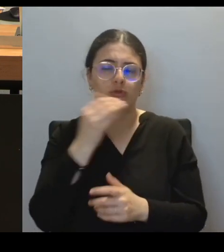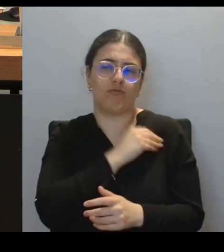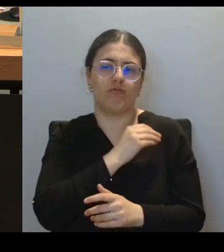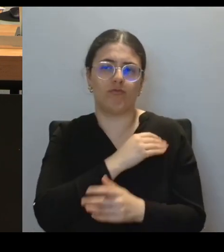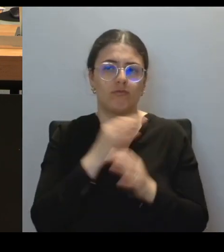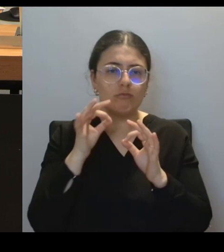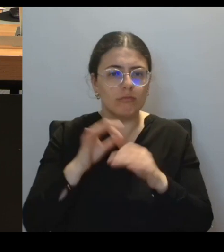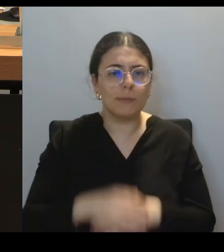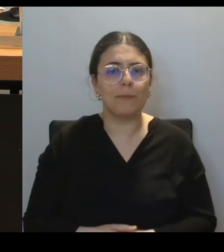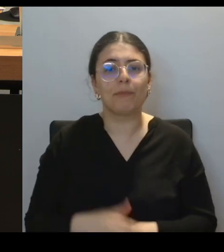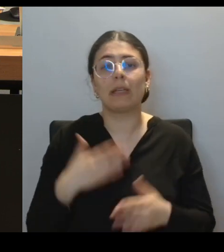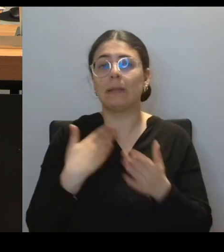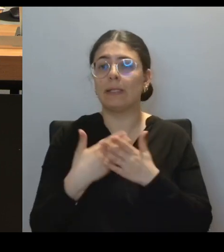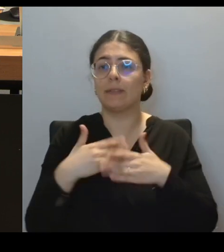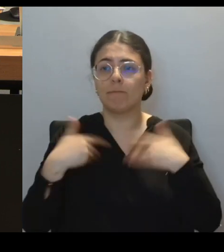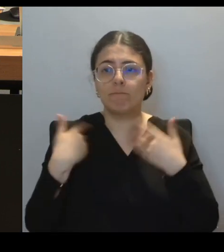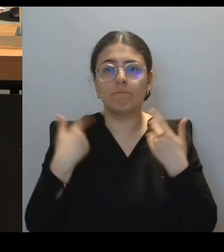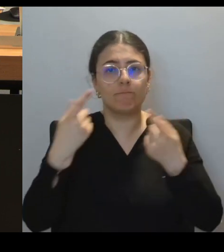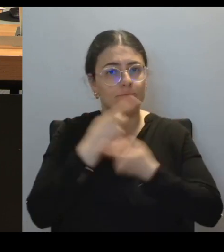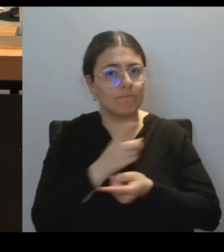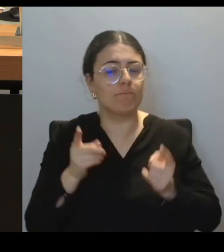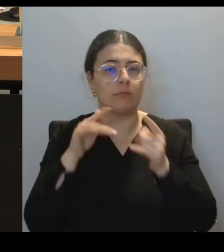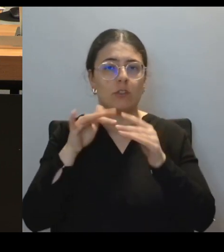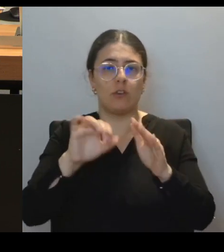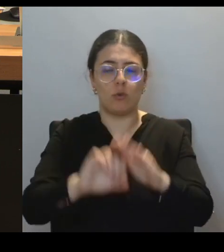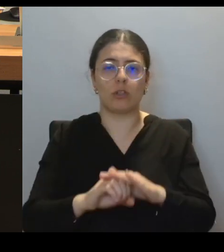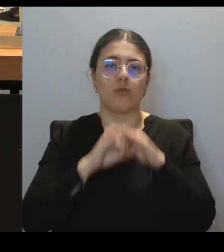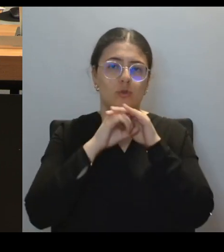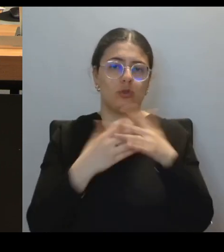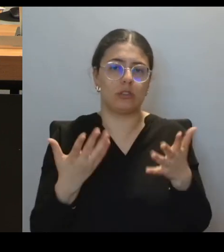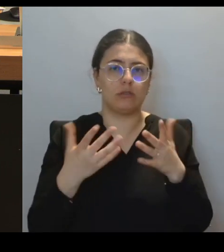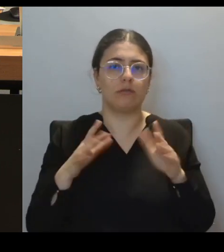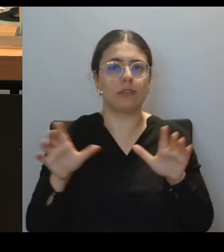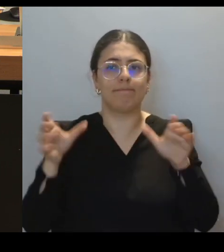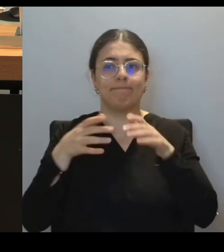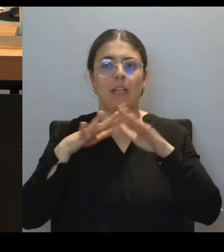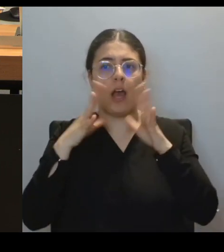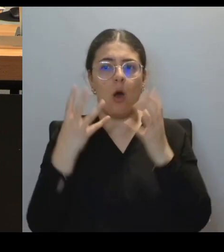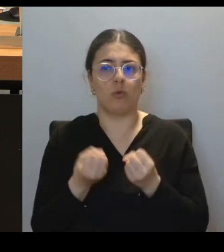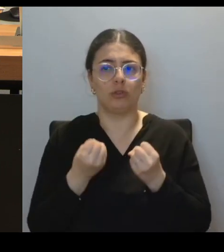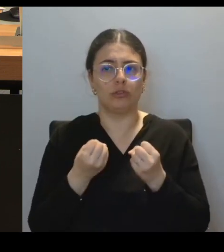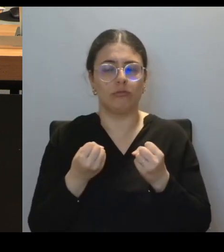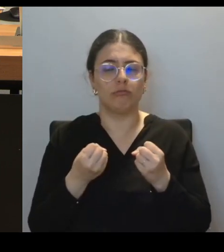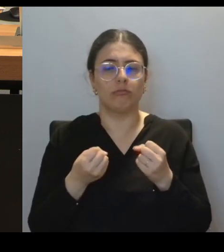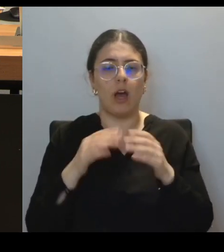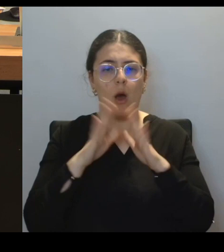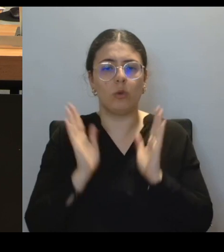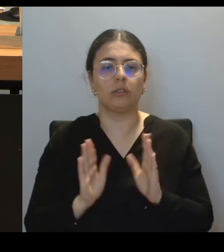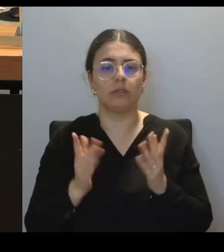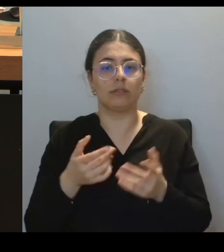würden als gesamtes Haus. Wir freuen uns auf die. Nicht nur auf die Berichterstattung, sondern auch auf die Diskussion. In den zuständigen Ausschüssen ist ja